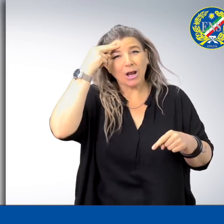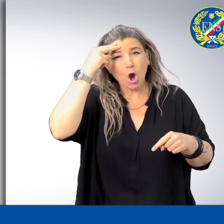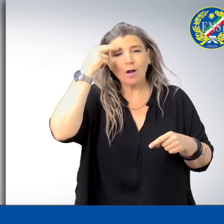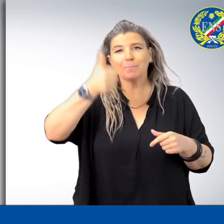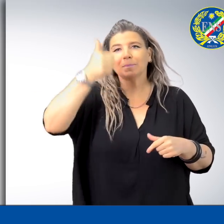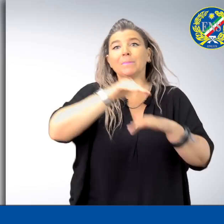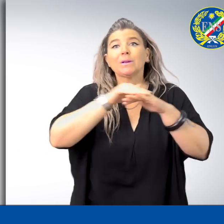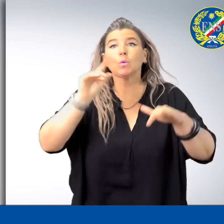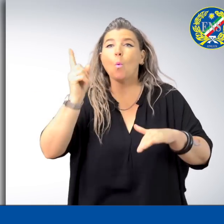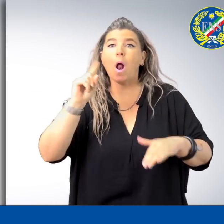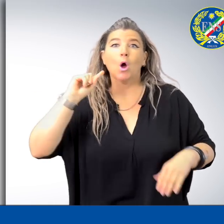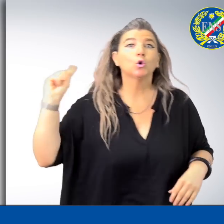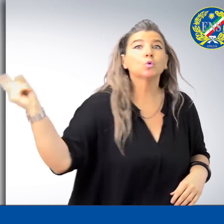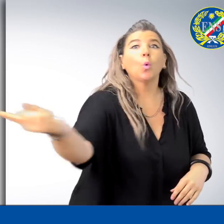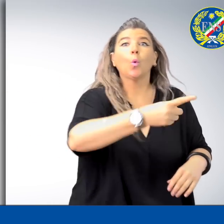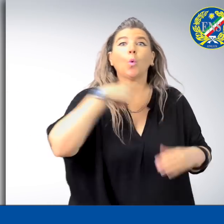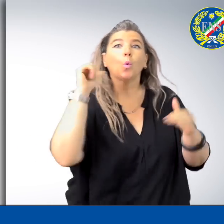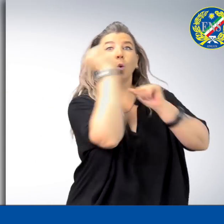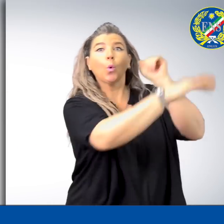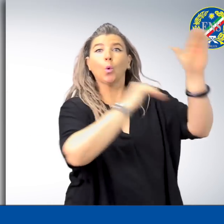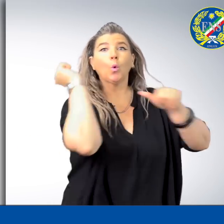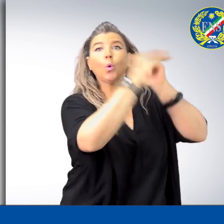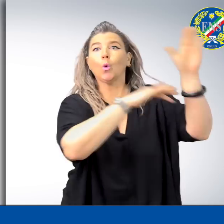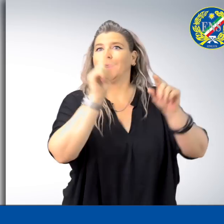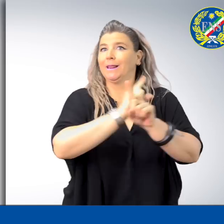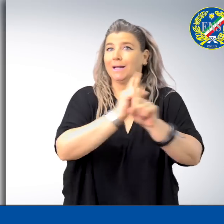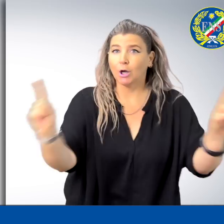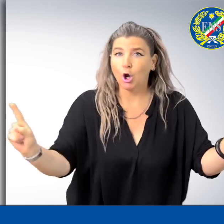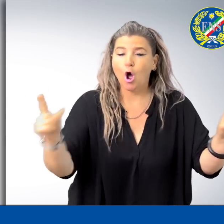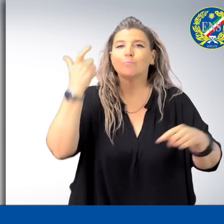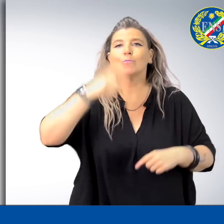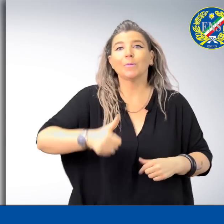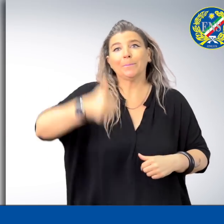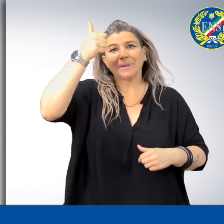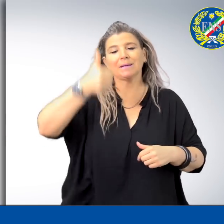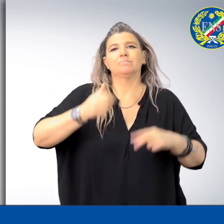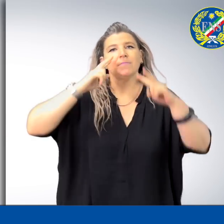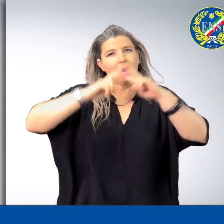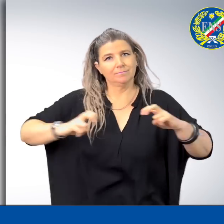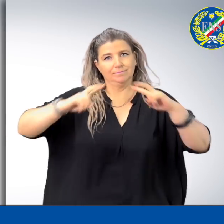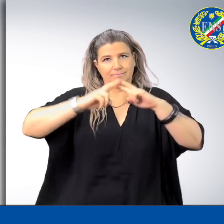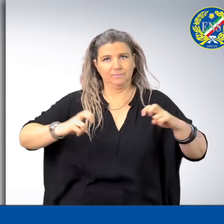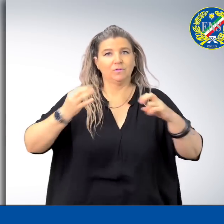Vi ricordo a tutti di non inviare subito email alla Motorizzazione Civile, prima di inviare email